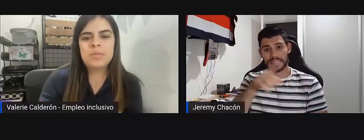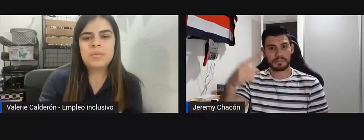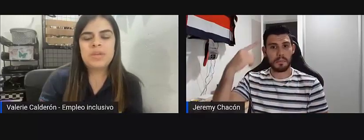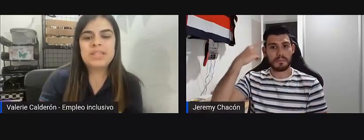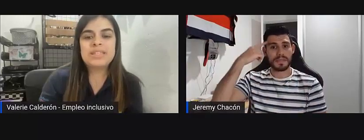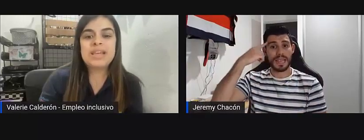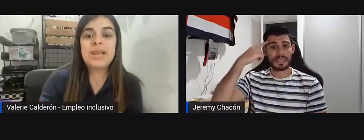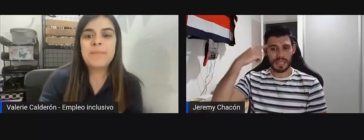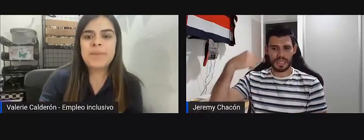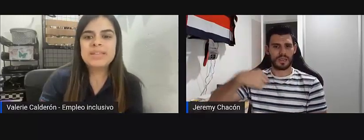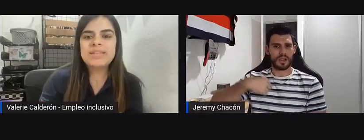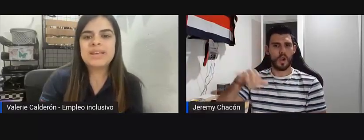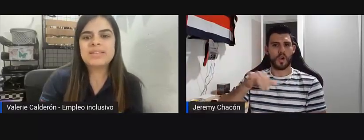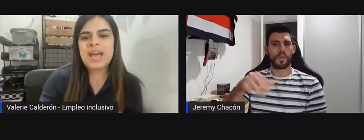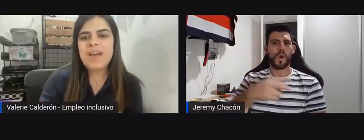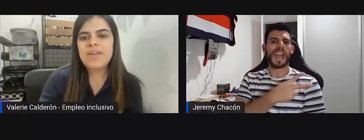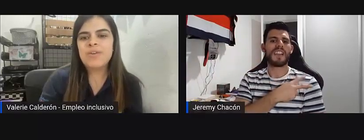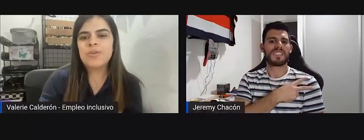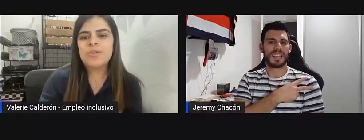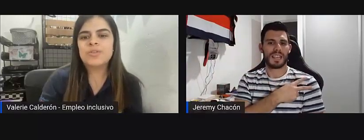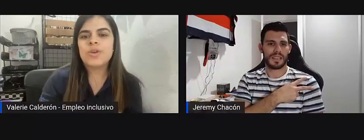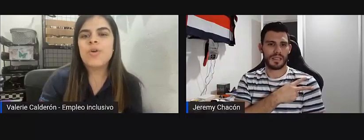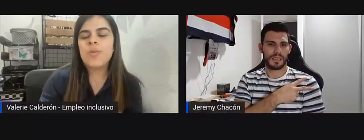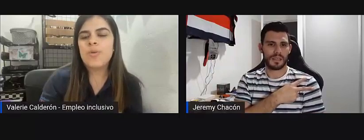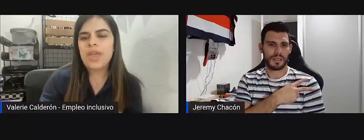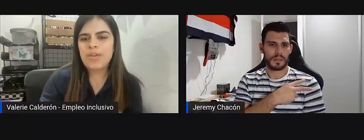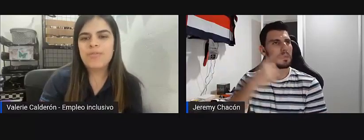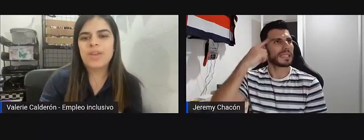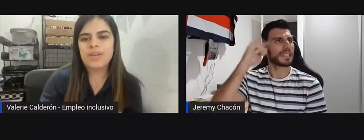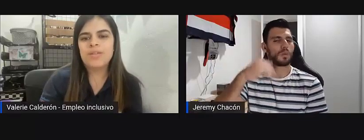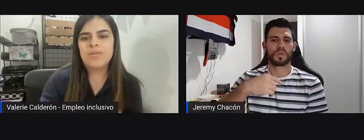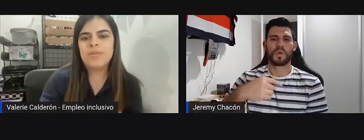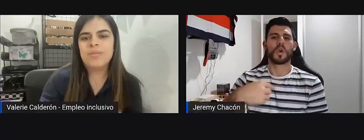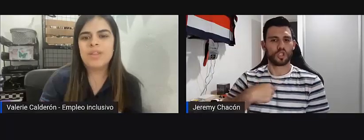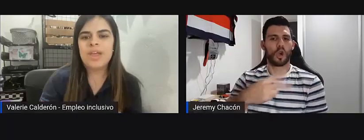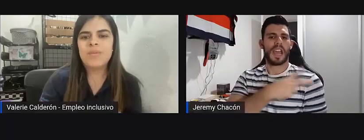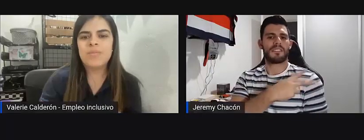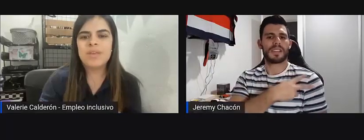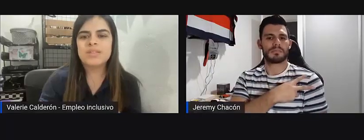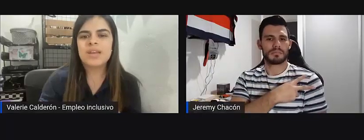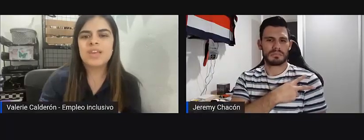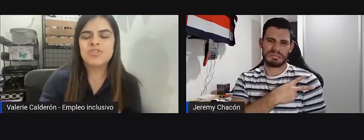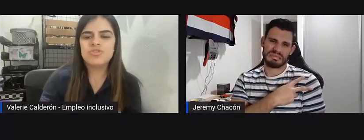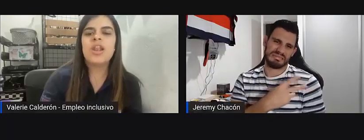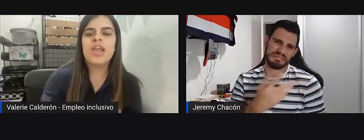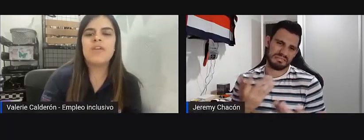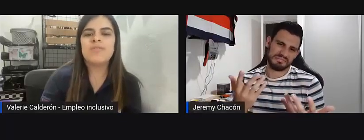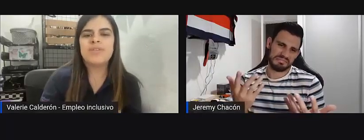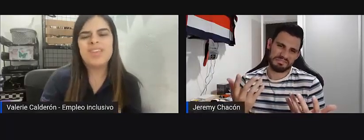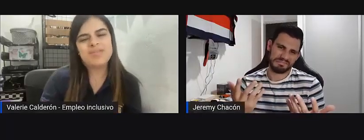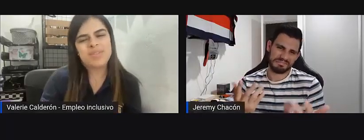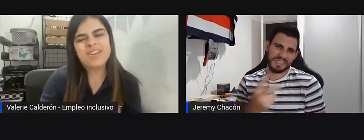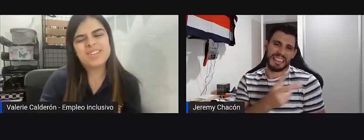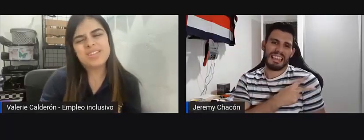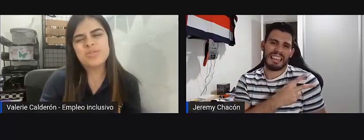Porque si ya la empresa sabe y conoce como jefe verdad Y piensa que yo soy el jefe di a veces